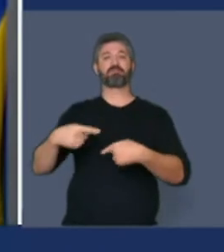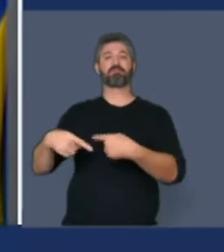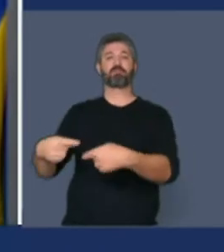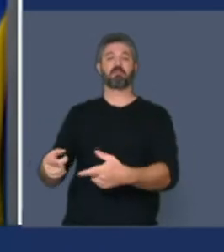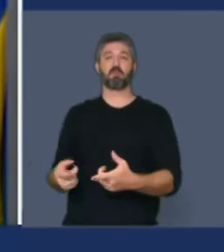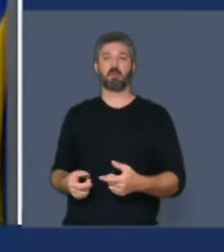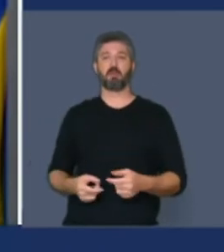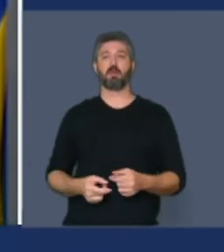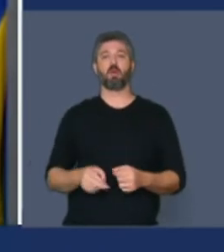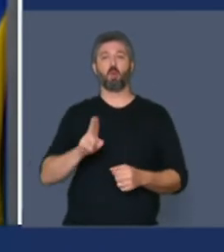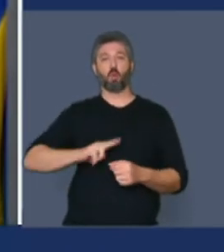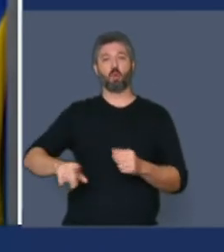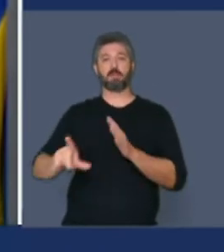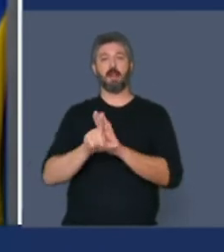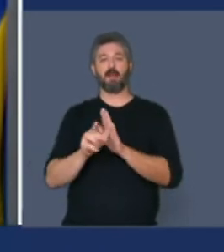PRÓPRIA LEGISLAÇÃO. ASSIM